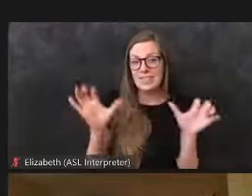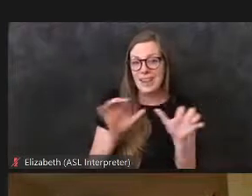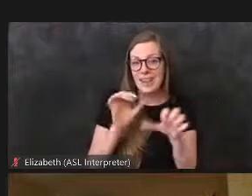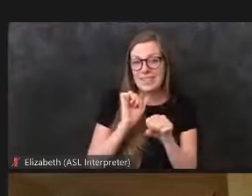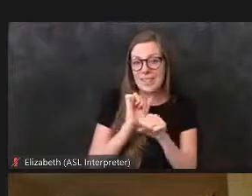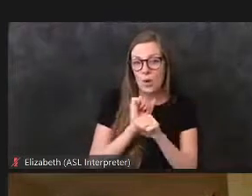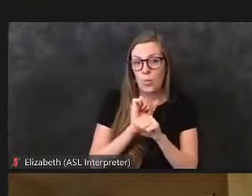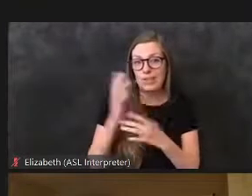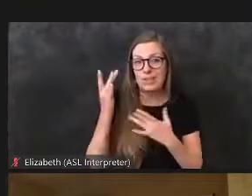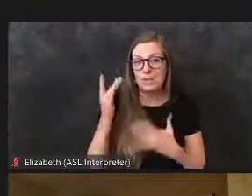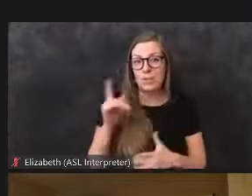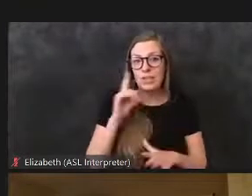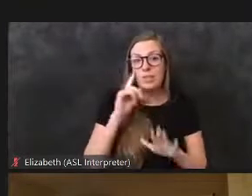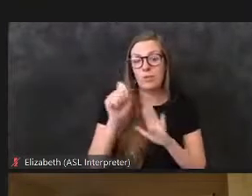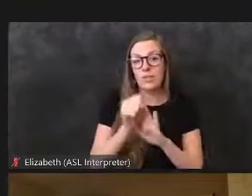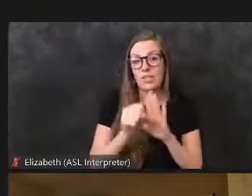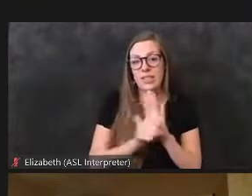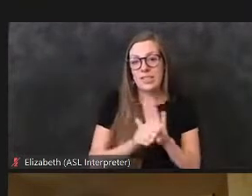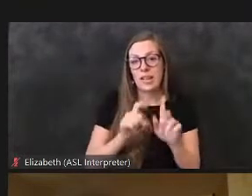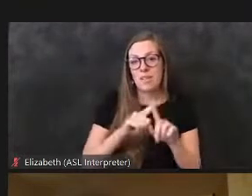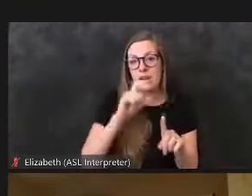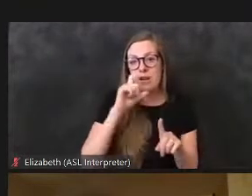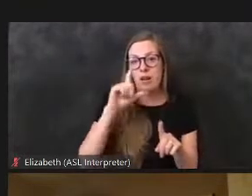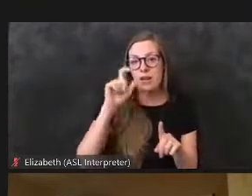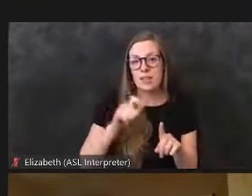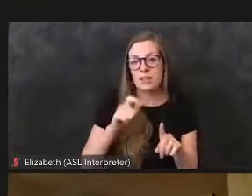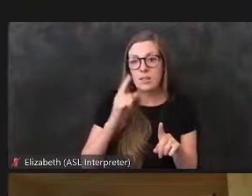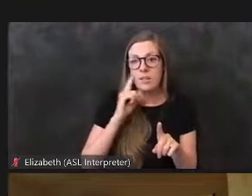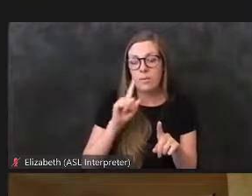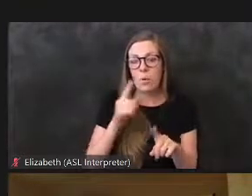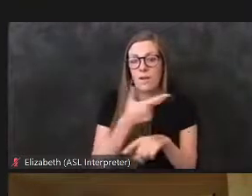logística típicamente del estado, pero no necesariamente la distribución de vacunas.